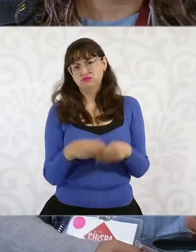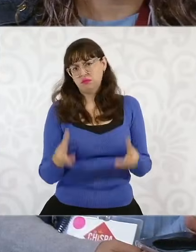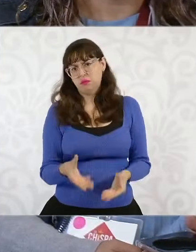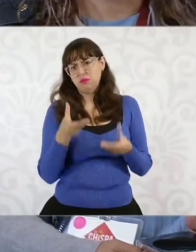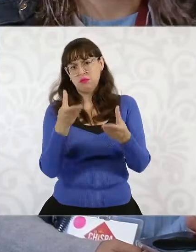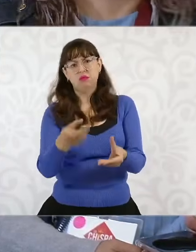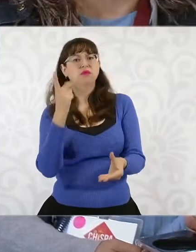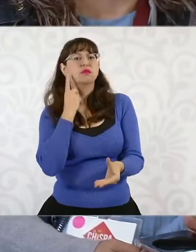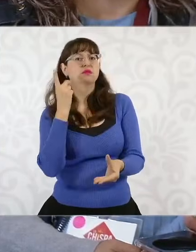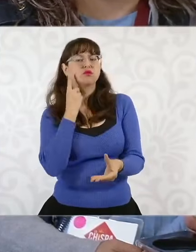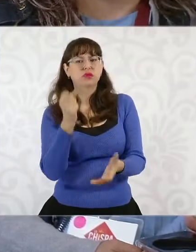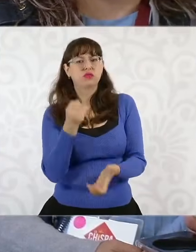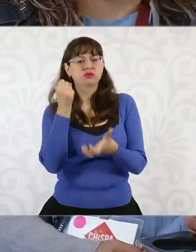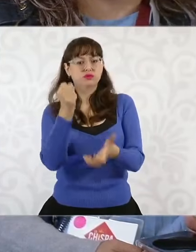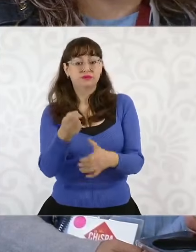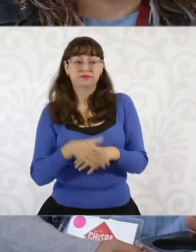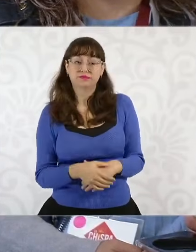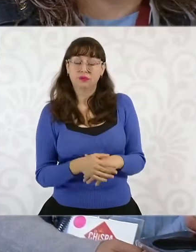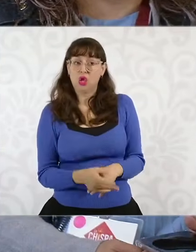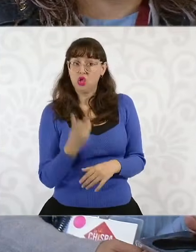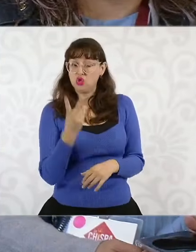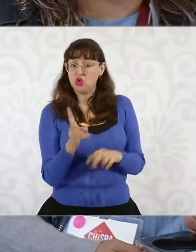la atención. Uno ya se lo habían comentado la doctora hace un pardo el día de antier, si no mal